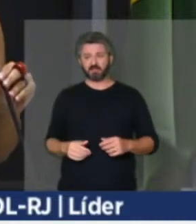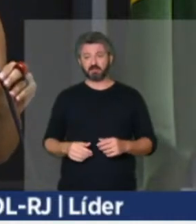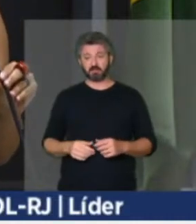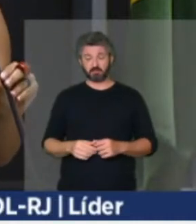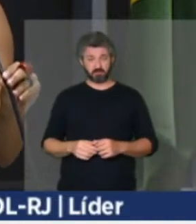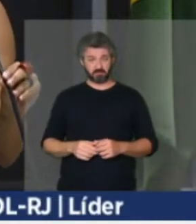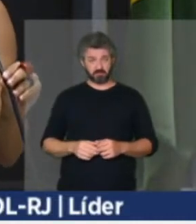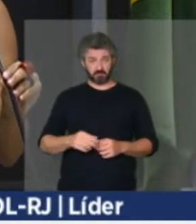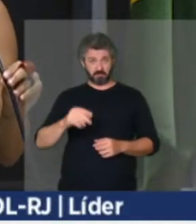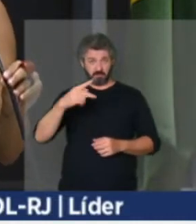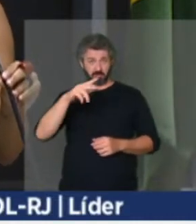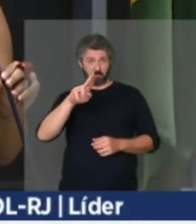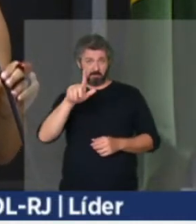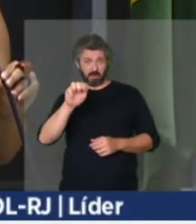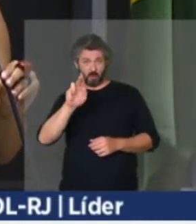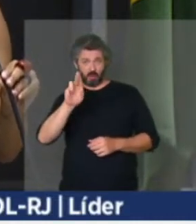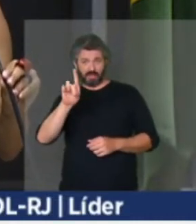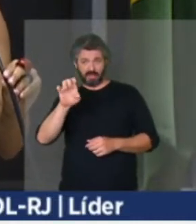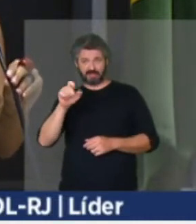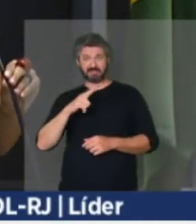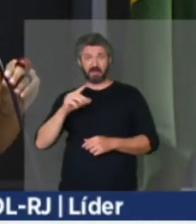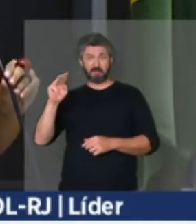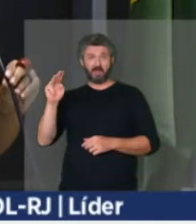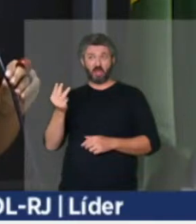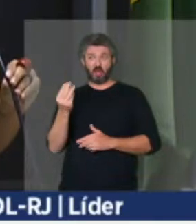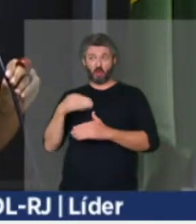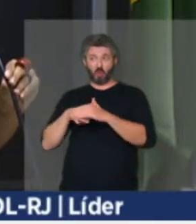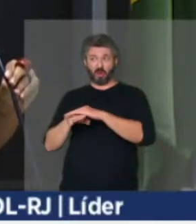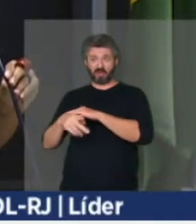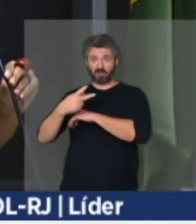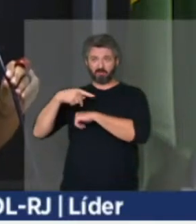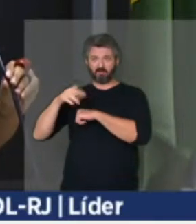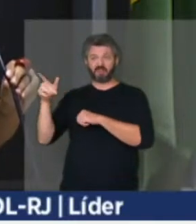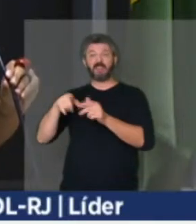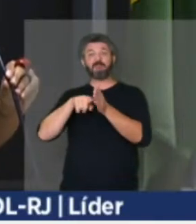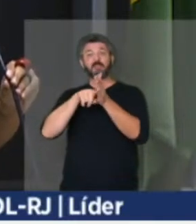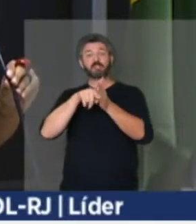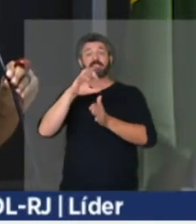DE 100 REAIS, PAULO GUEDES TEM OS SEUS MILHÕES EM PARAÍSOS FISCAIS. PRECISA SER INVESTIGADO, CPI JÁ . E COM